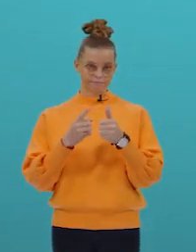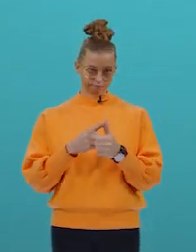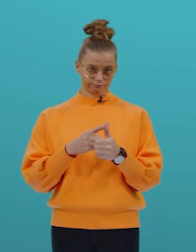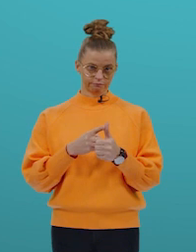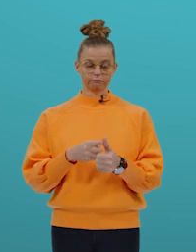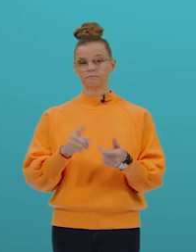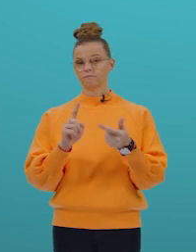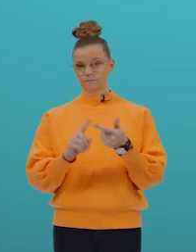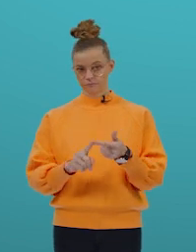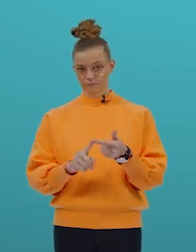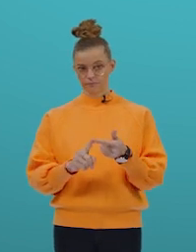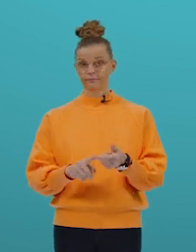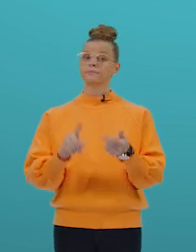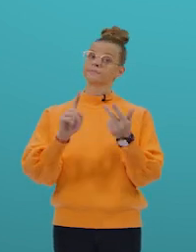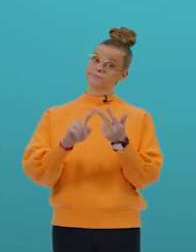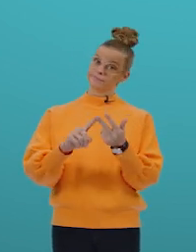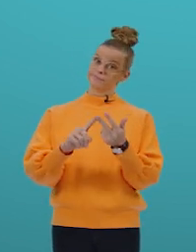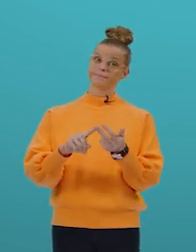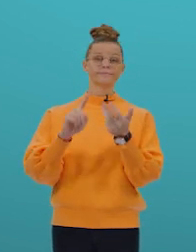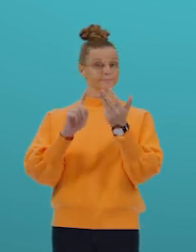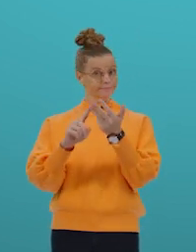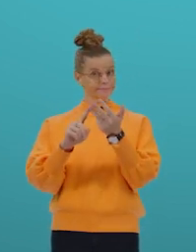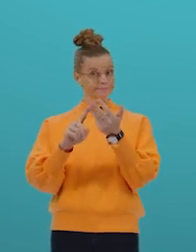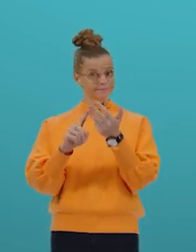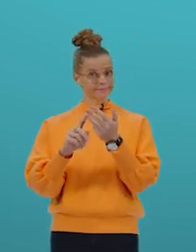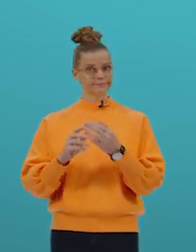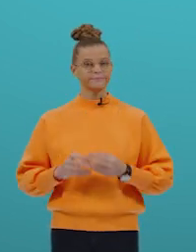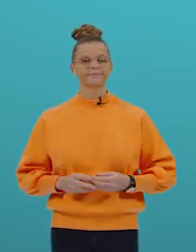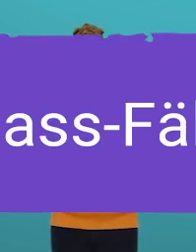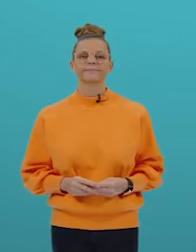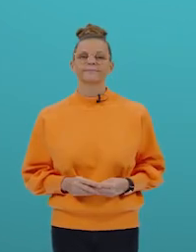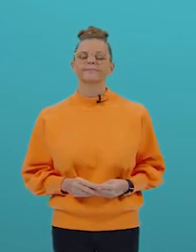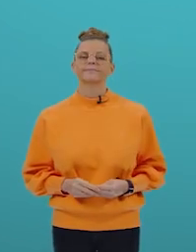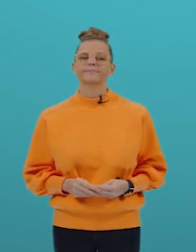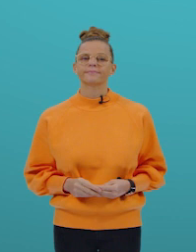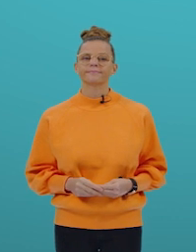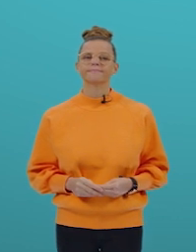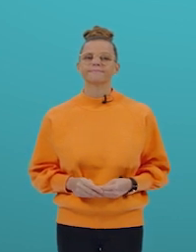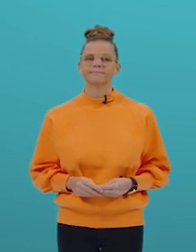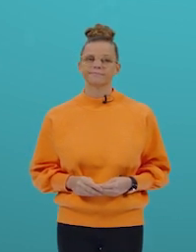Impfabständen, den Etiketten, dem Stempel und der Chargenschreibweise. Da vermehrt Fälschungen